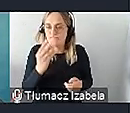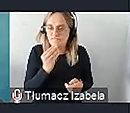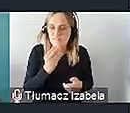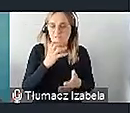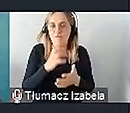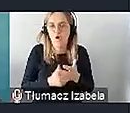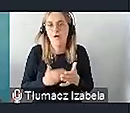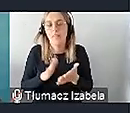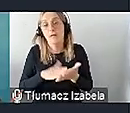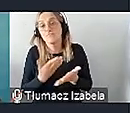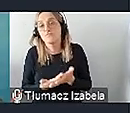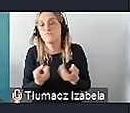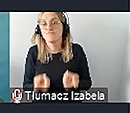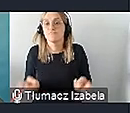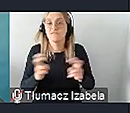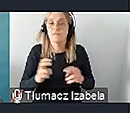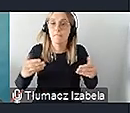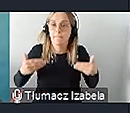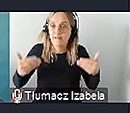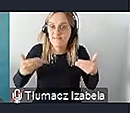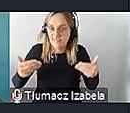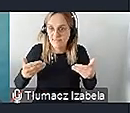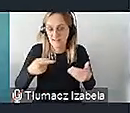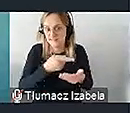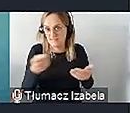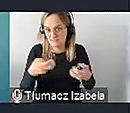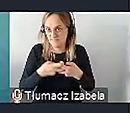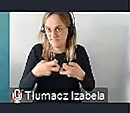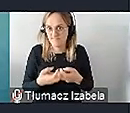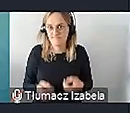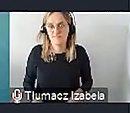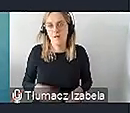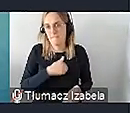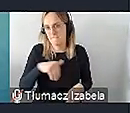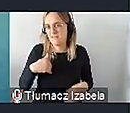np. do tworzenia prezentacji multimedialnych. Bo żyjemy w takich czasach,